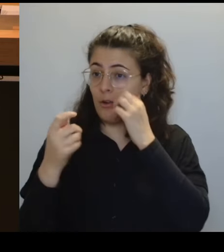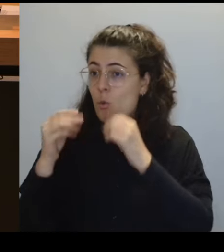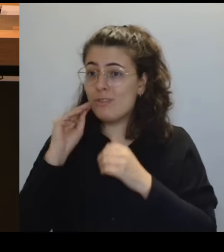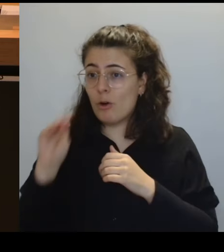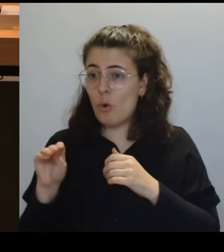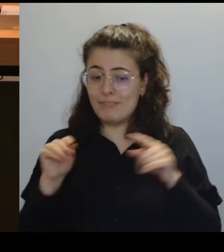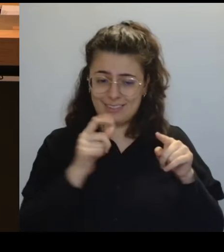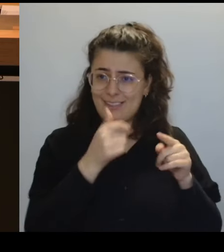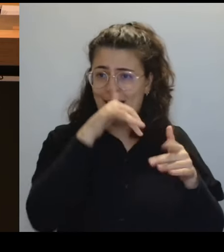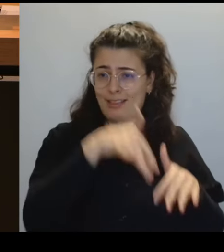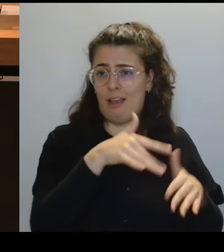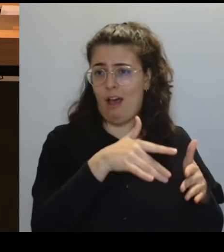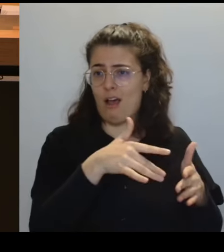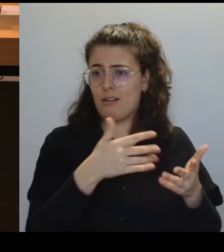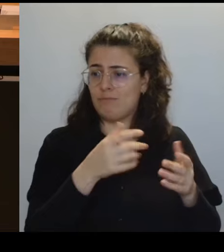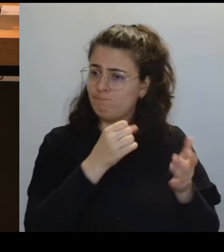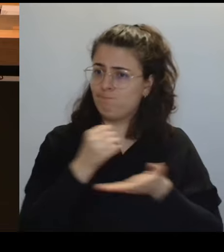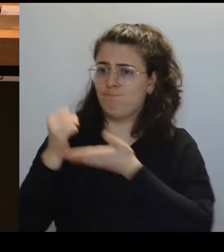Wir warten darauf. Vielen Dank. (Rednerwechsel)